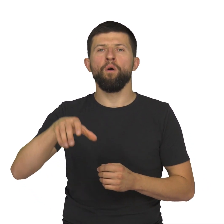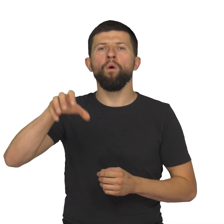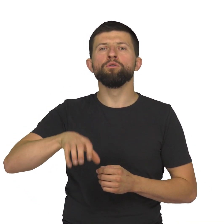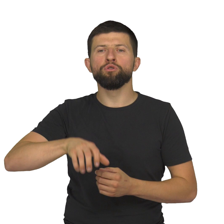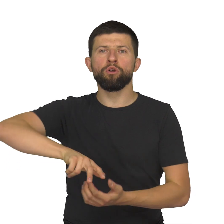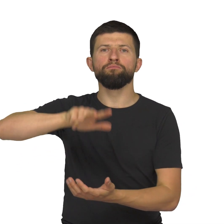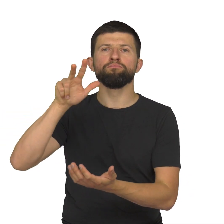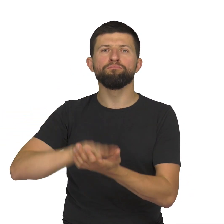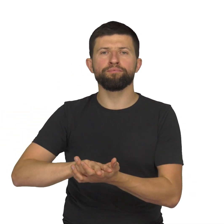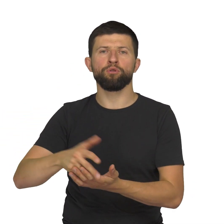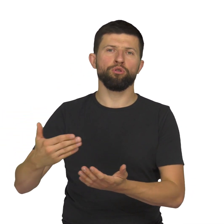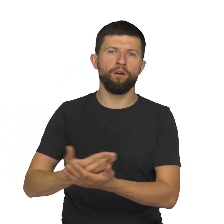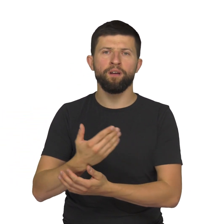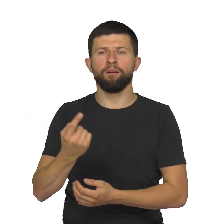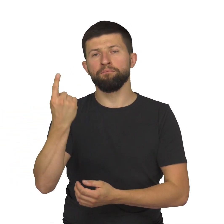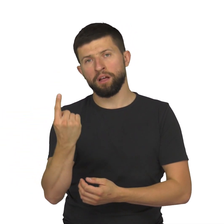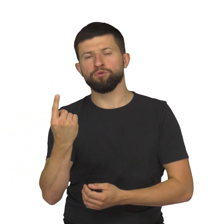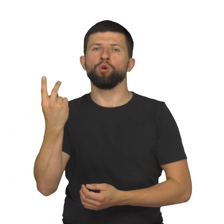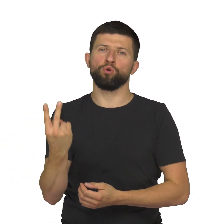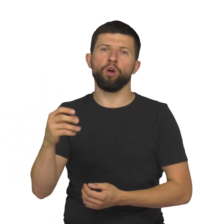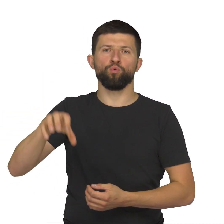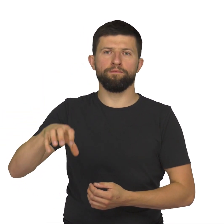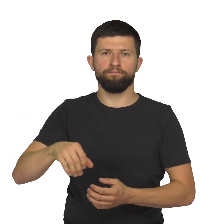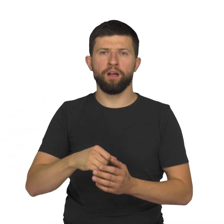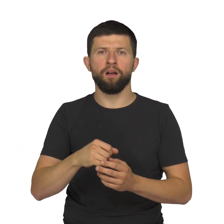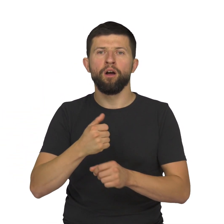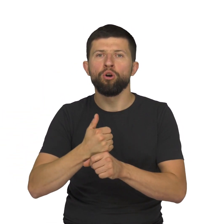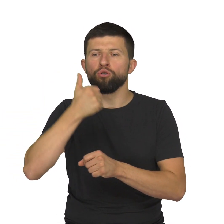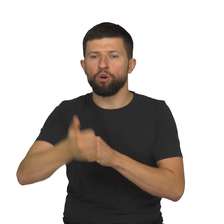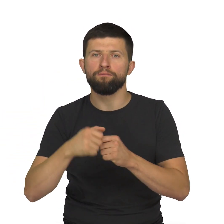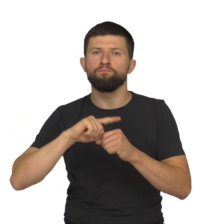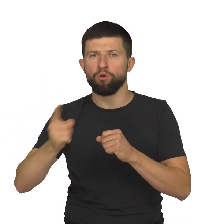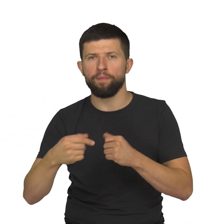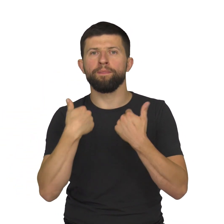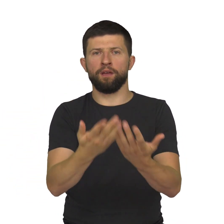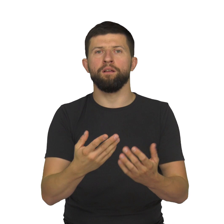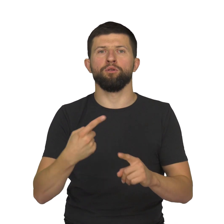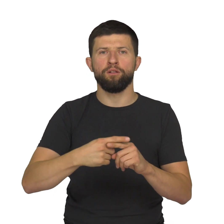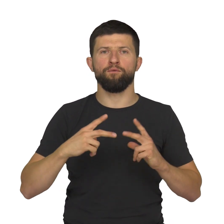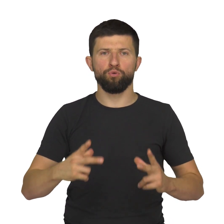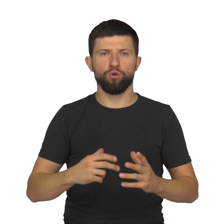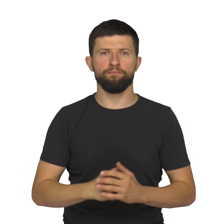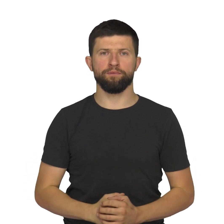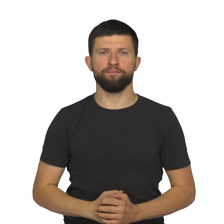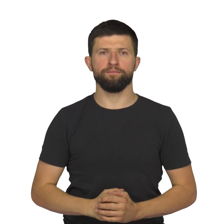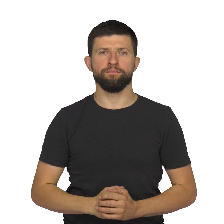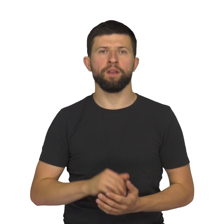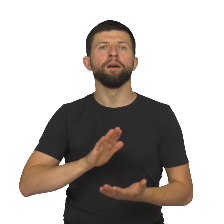do dodatkowych 10 dni urlopu po przepracowaniu jednego roku po dniu zaliczenia jej do umiarkowanego lub znacznego stopnia niepełnosprawności.